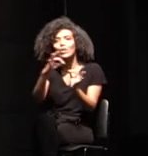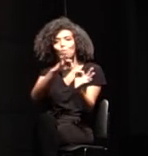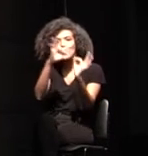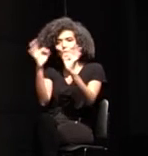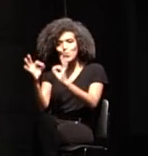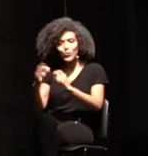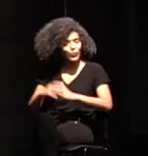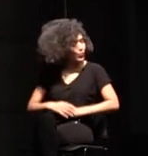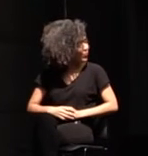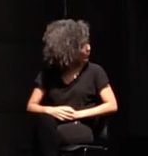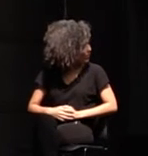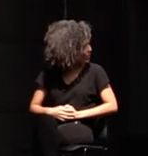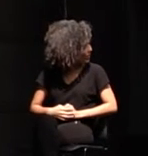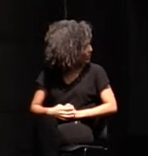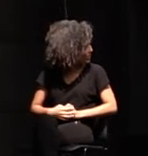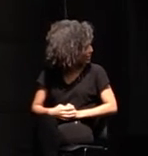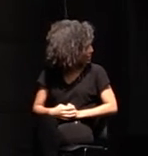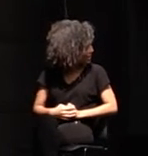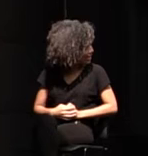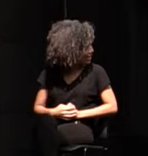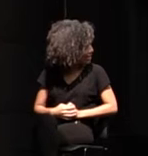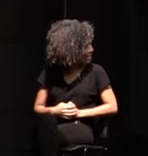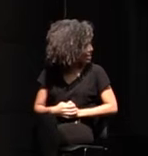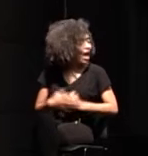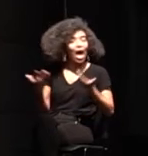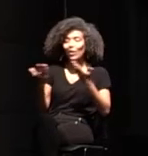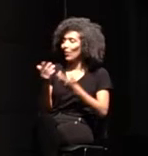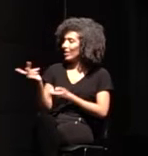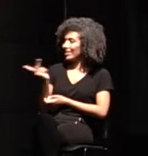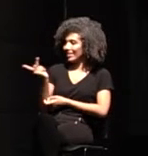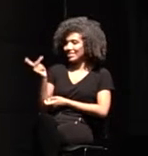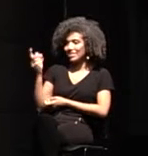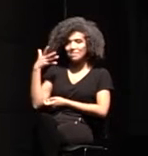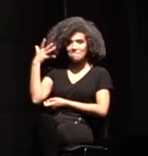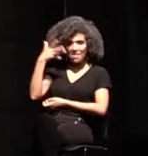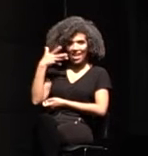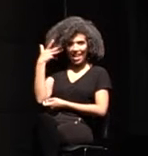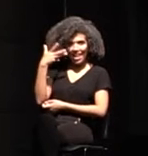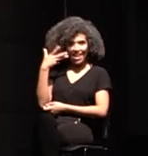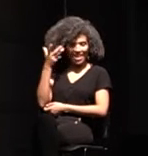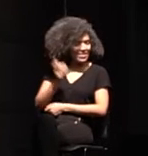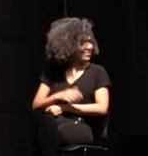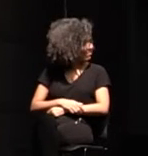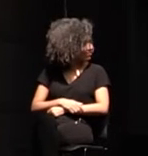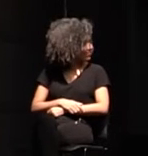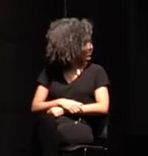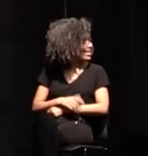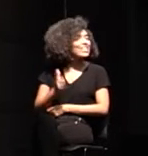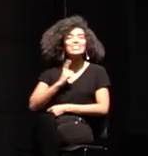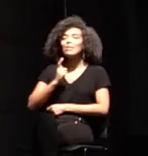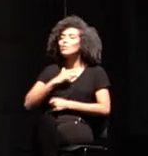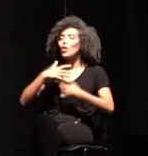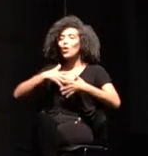Agora, para as palestrantes. Temos a grande honra aqui em São Paulo